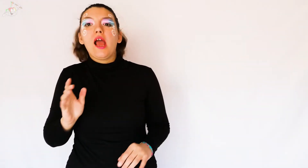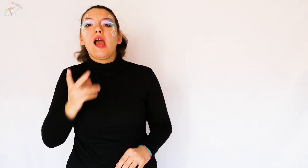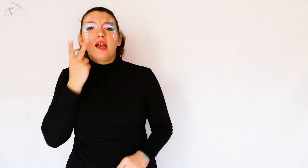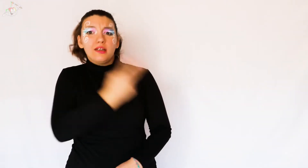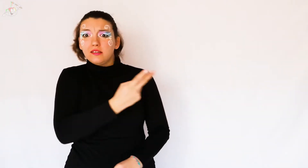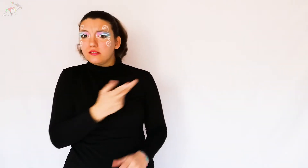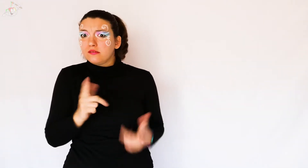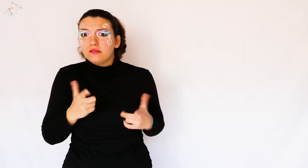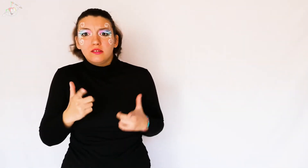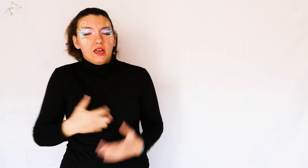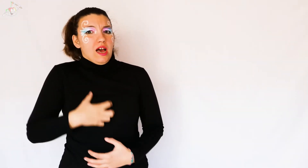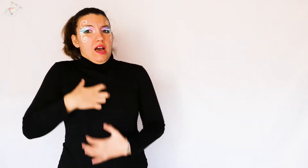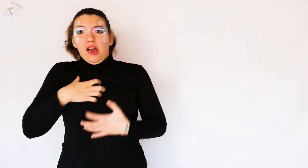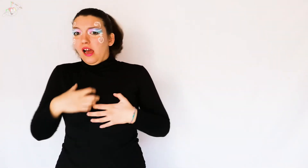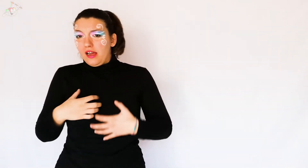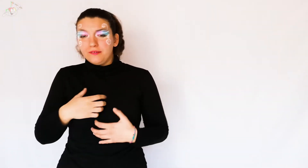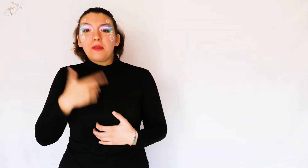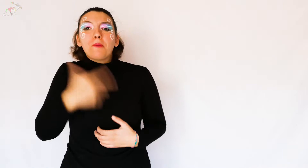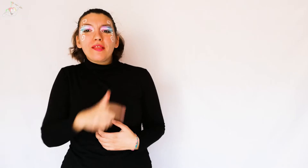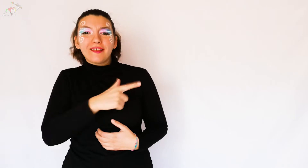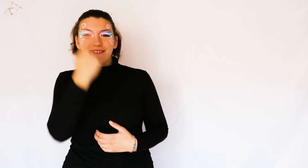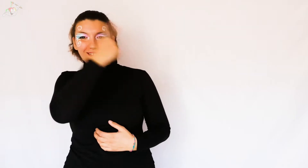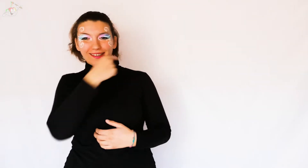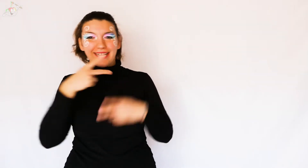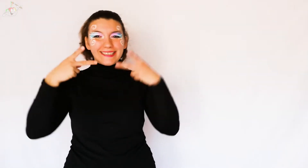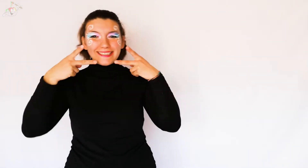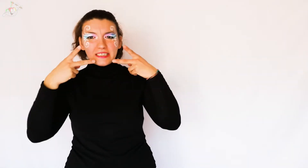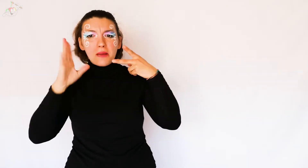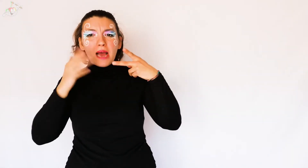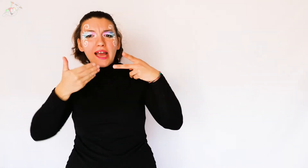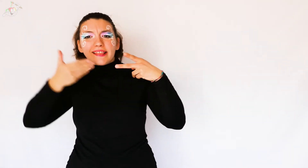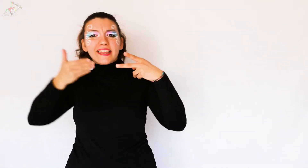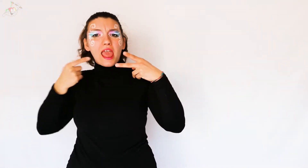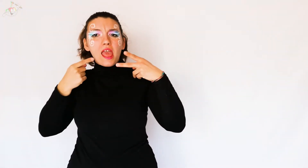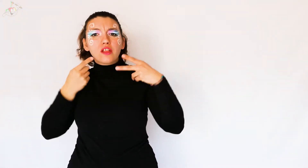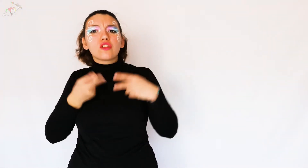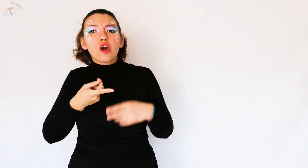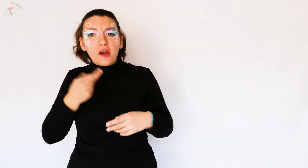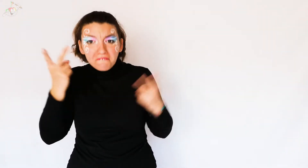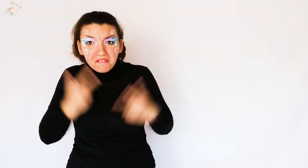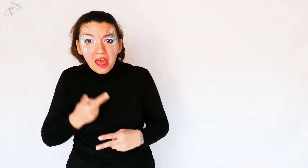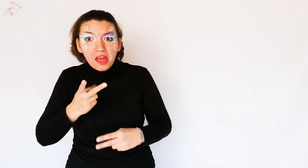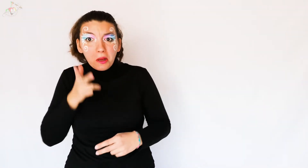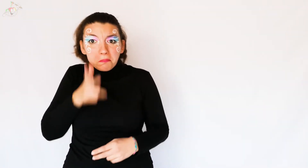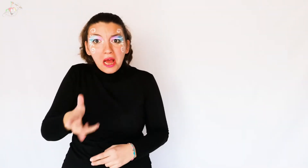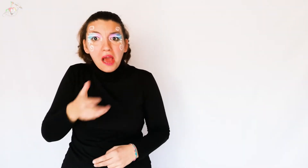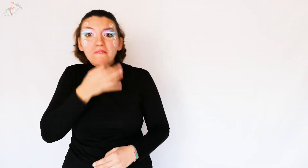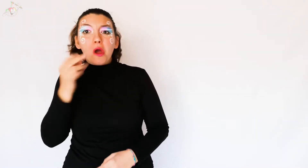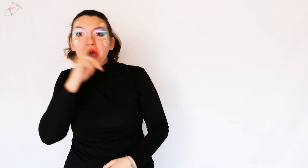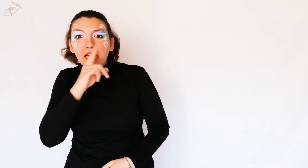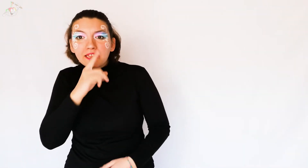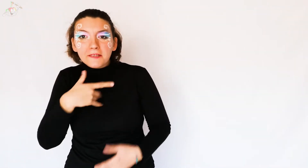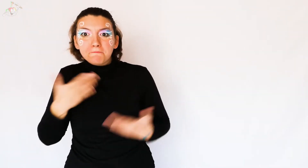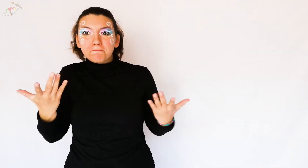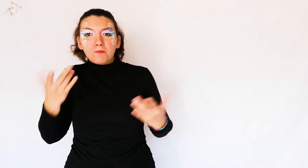non riescono a guardarli, provano ansia perché è sorridente, ma non si sa se dietro si cela una brava o cattiva persona